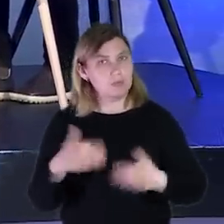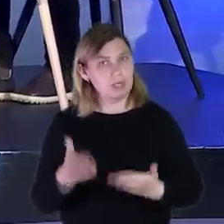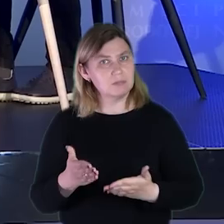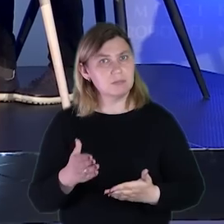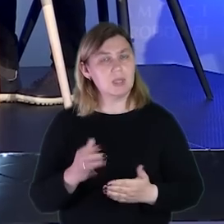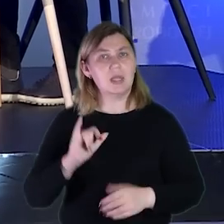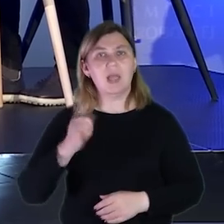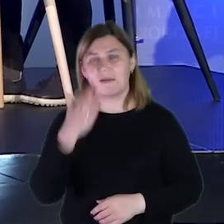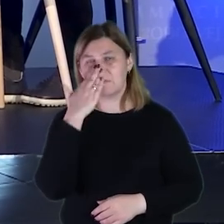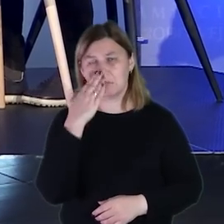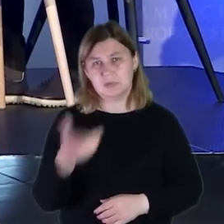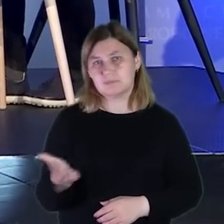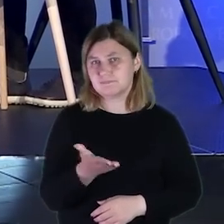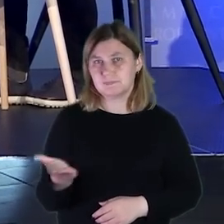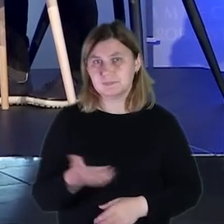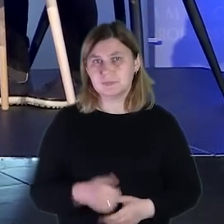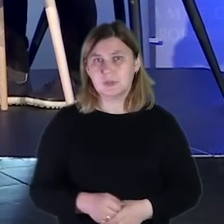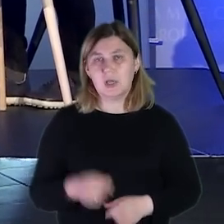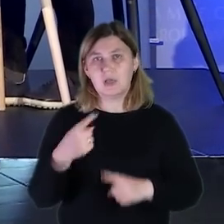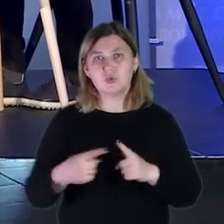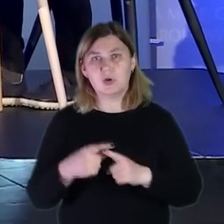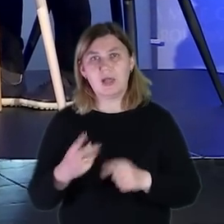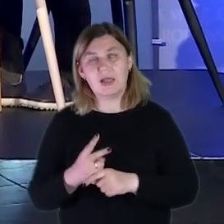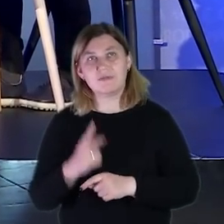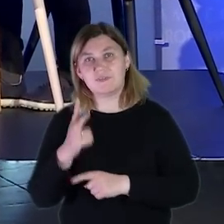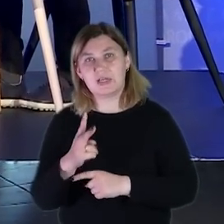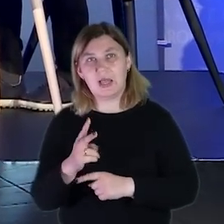Jak to wygląda z pana perspektywy? Trochę wykraczam poza temat główny naszej